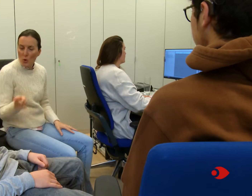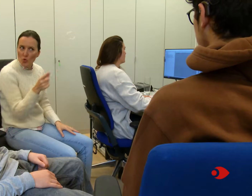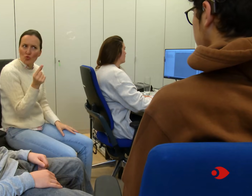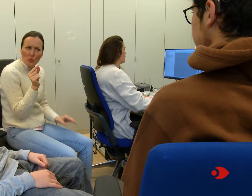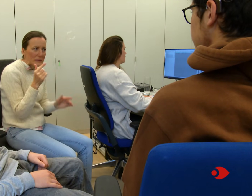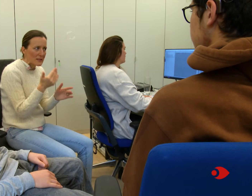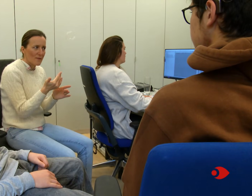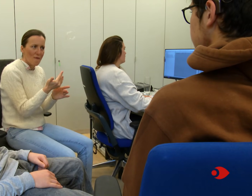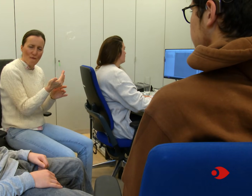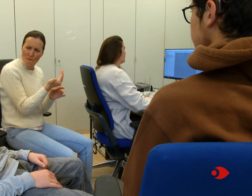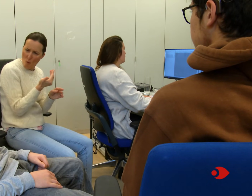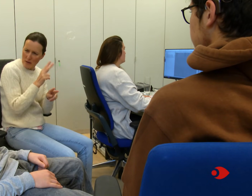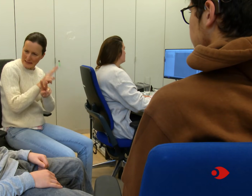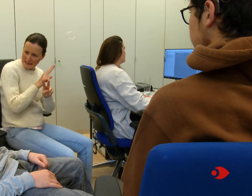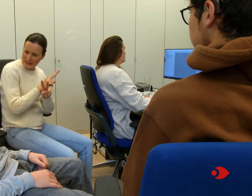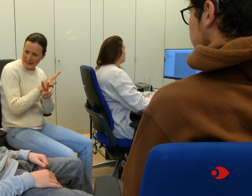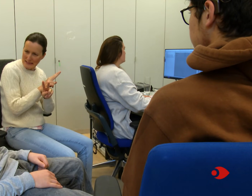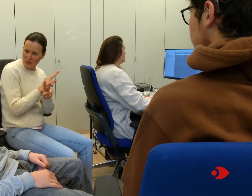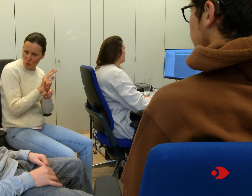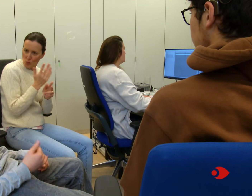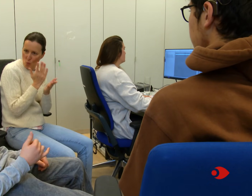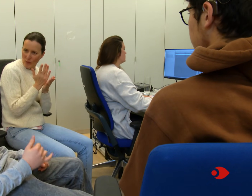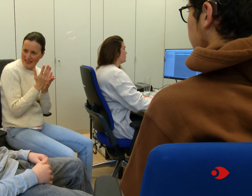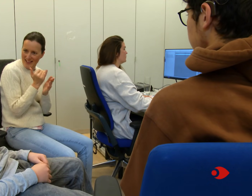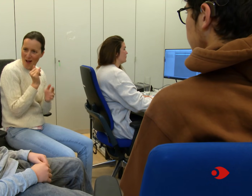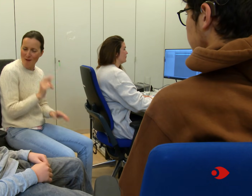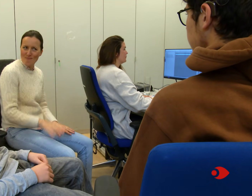Habt ihr das schon gesichtet, also schon mal angeschaut? Ja. - Ja.